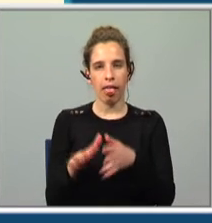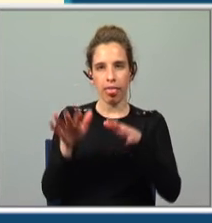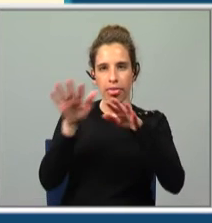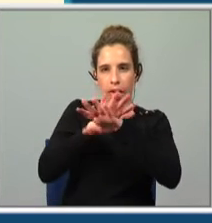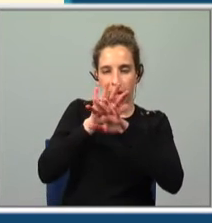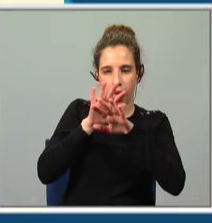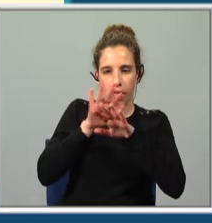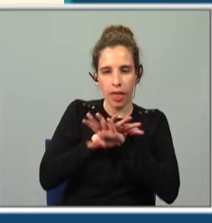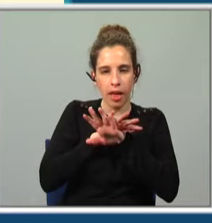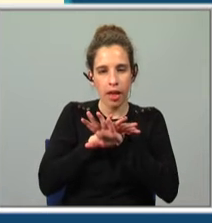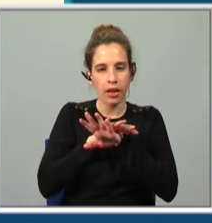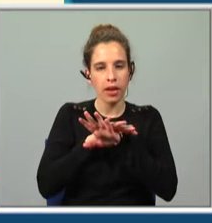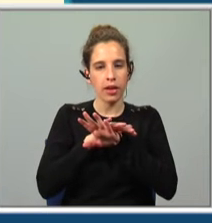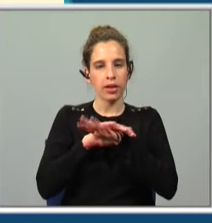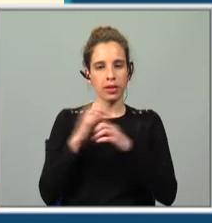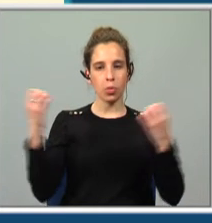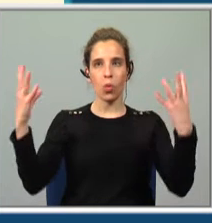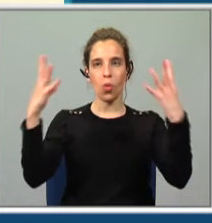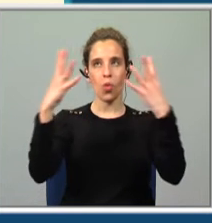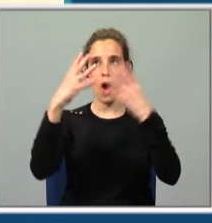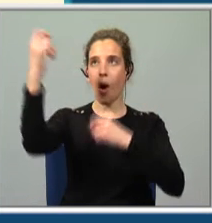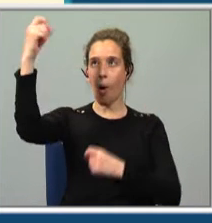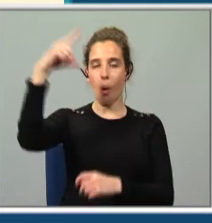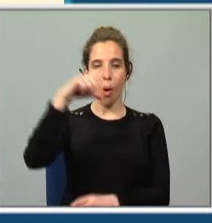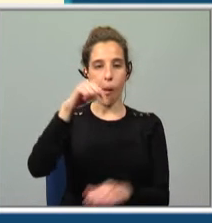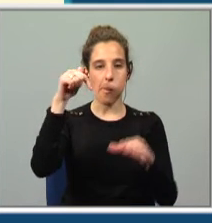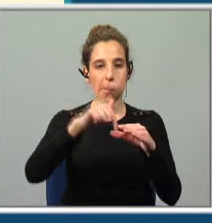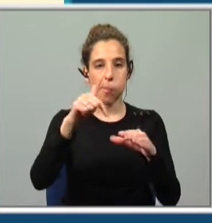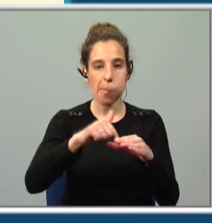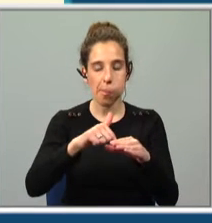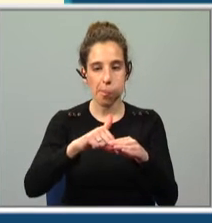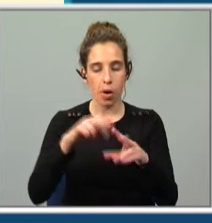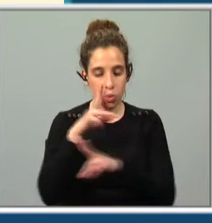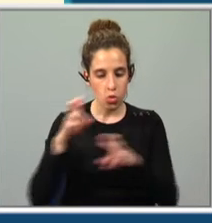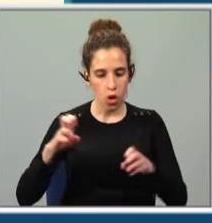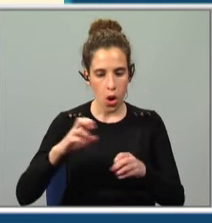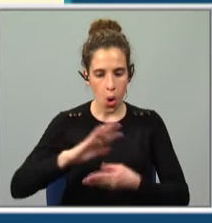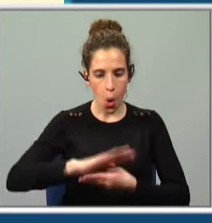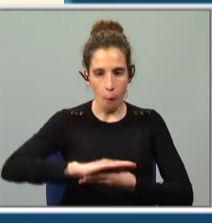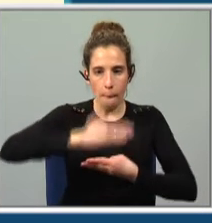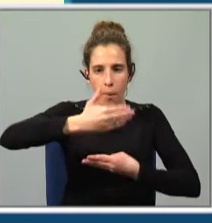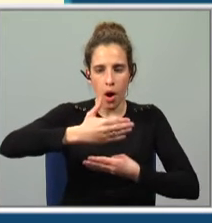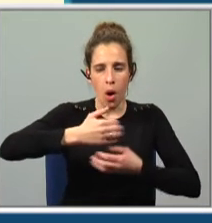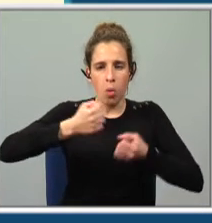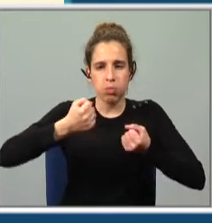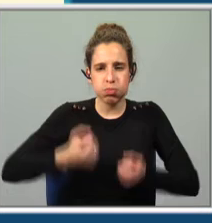os raios de sol lá dentro encontrar um baú que era tão pesado que foi Preciso 裡面的陽光找到了樹幹太重以至於需要它